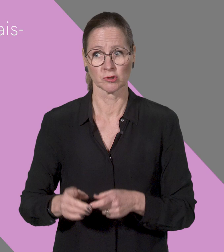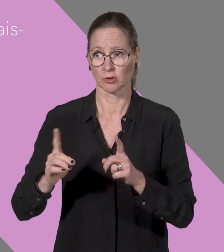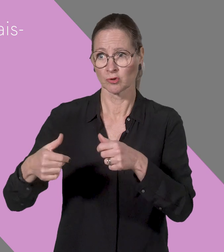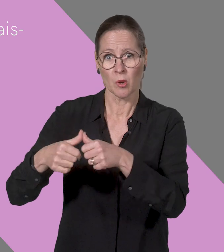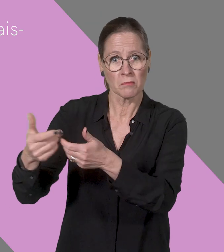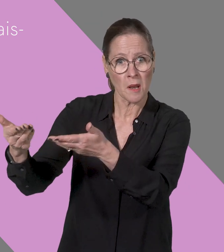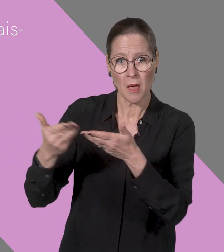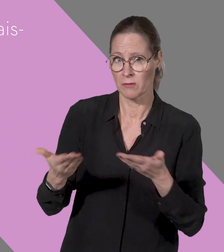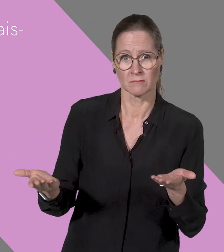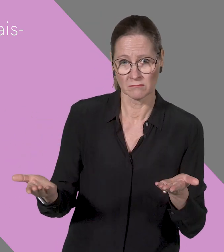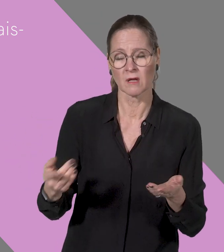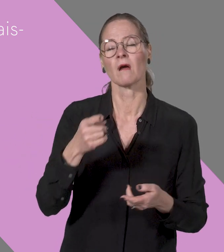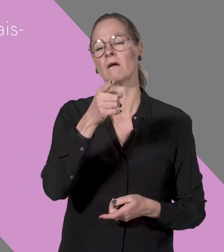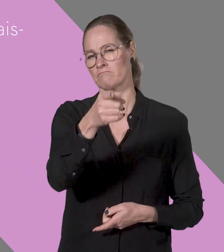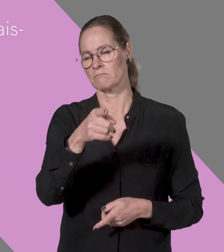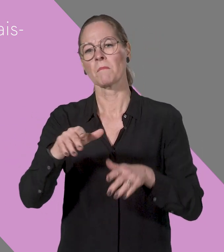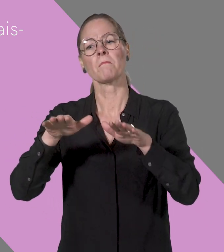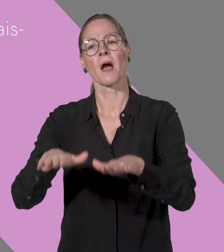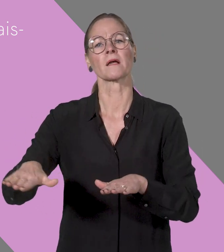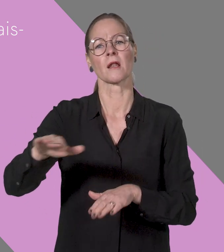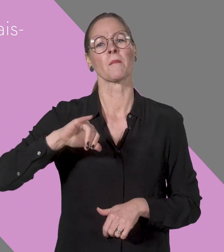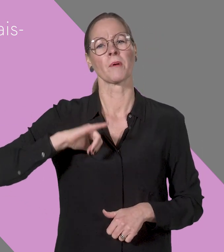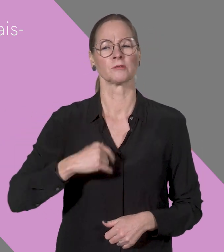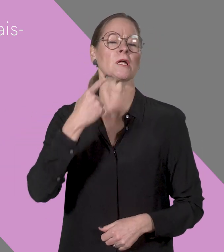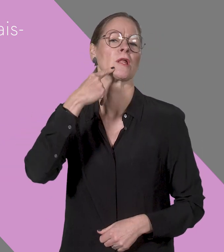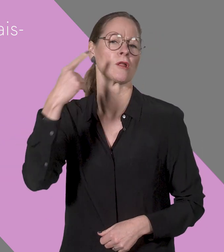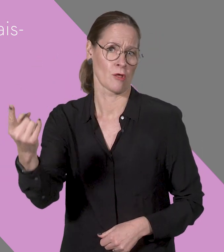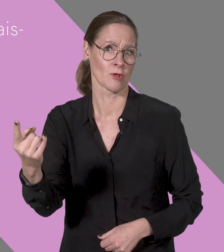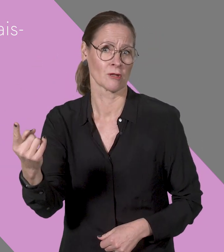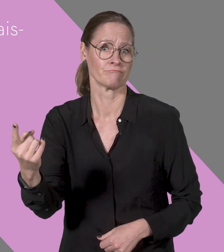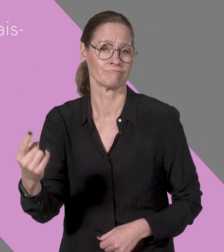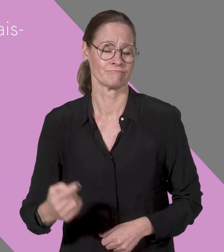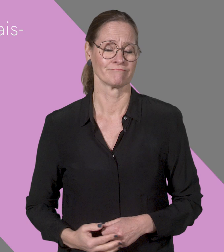Jos lupaa ei ole näyttää, ilmoita tapahtuneesta paikalliselle poliisille.